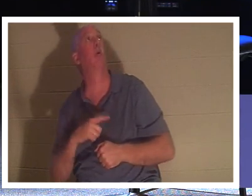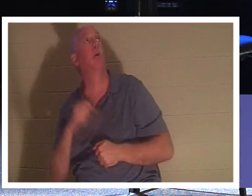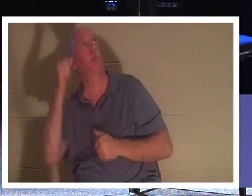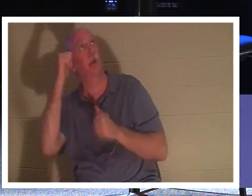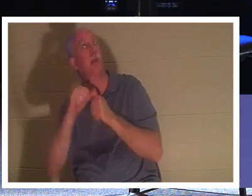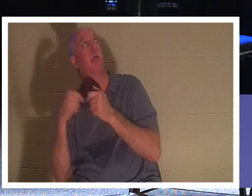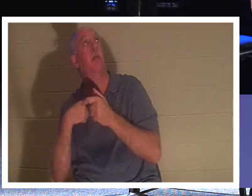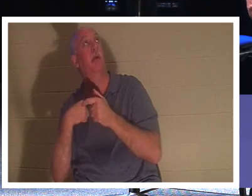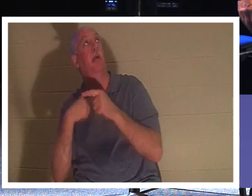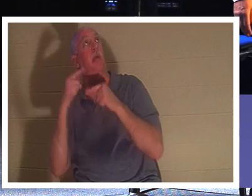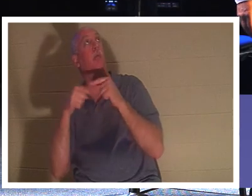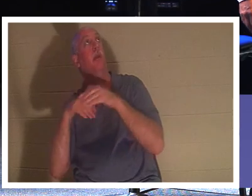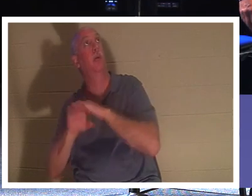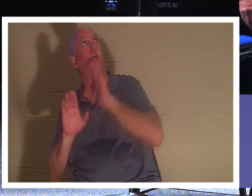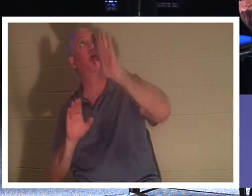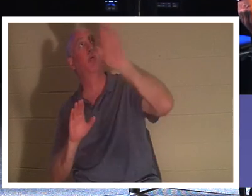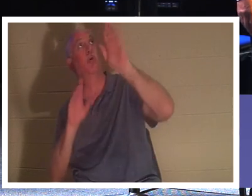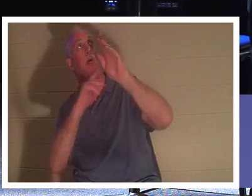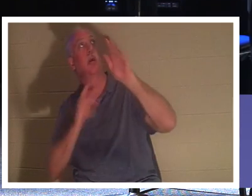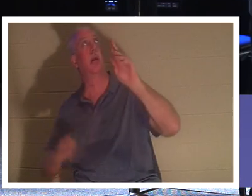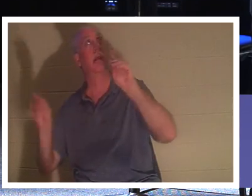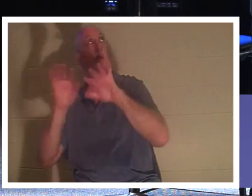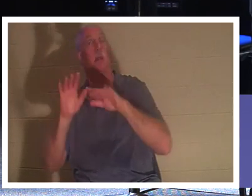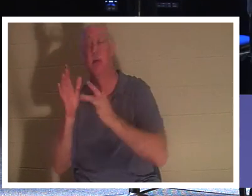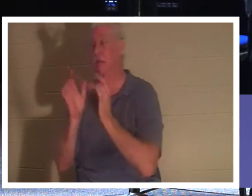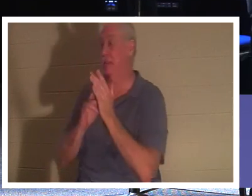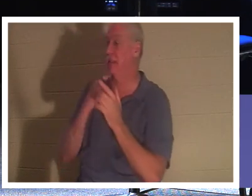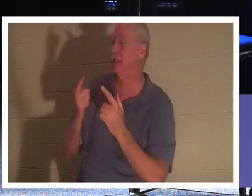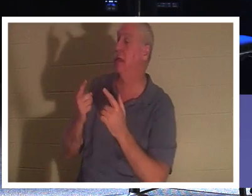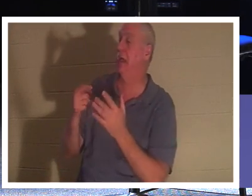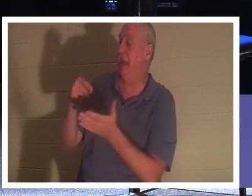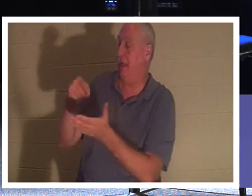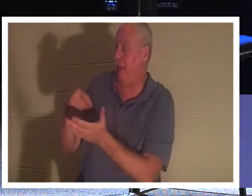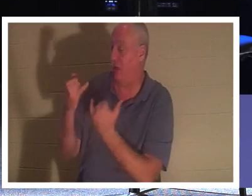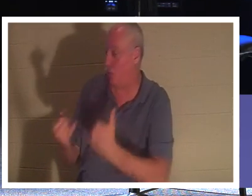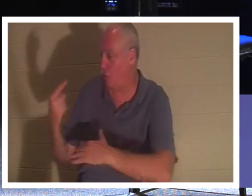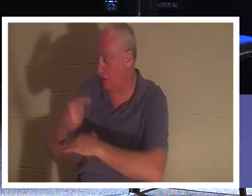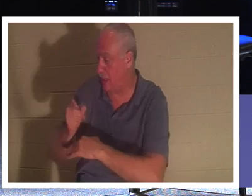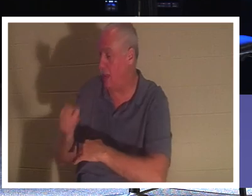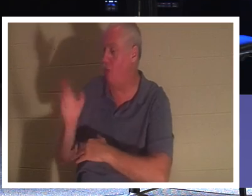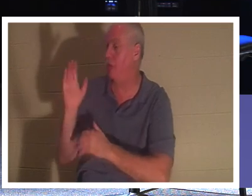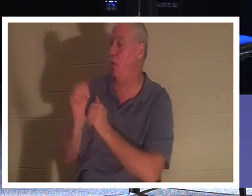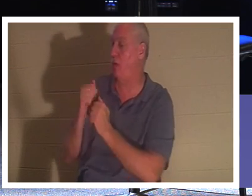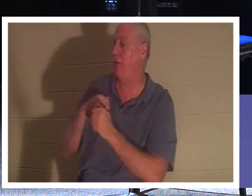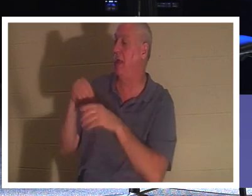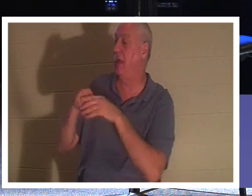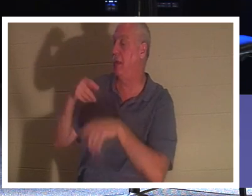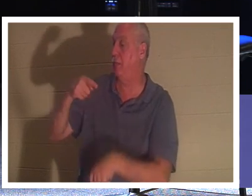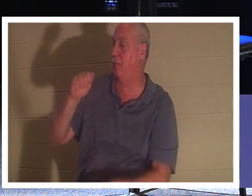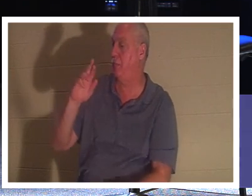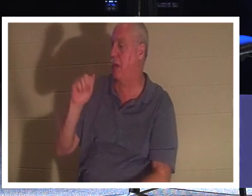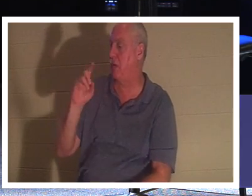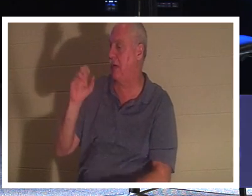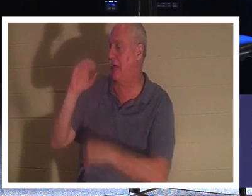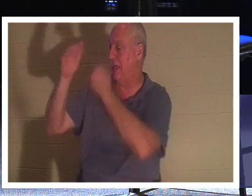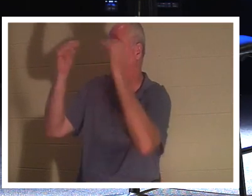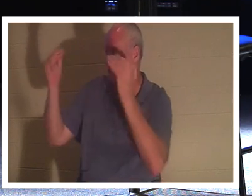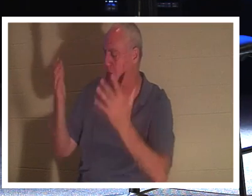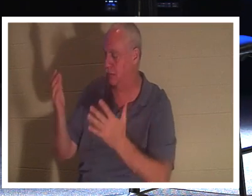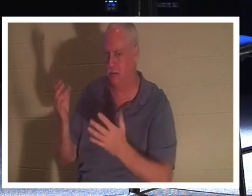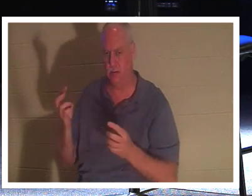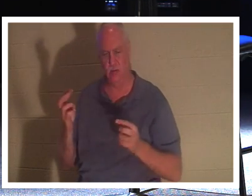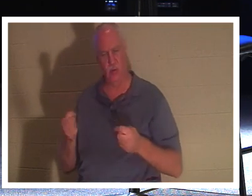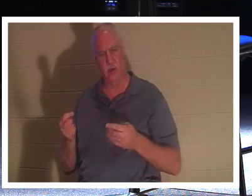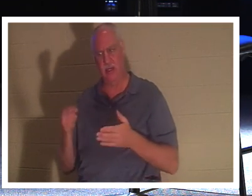耶稣对他说了什么 ？ “这一天你将和我一起在天堂里”。哦，今天你是说。